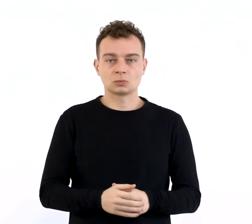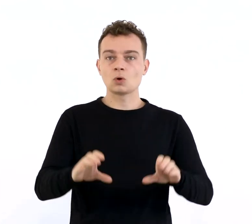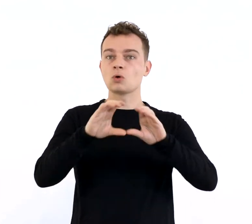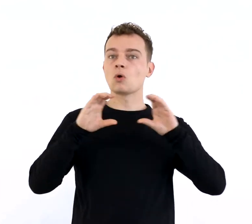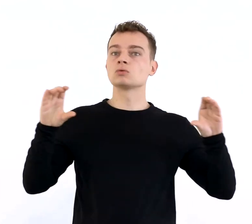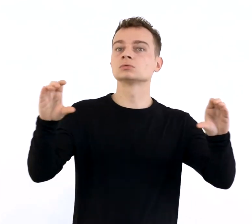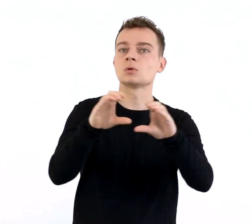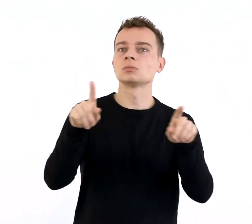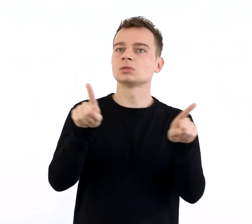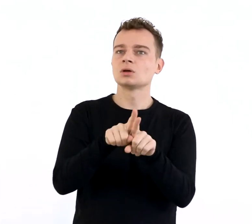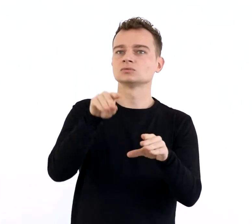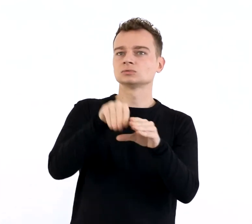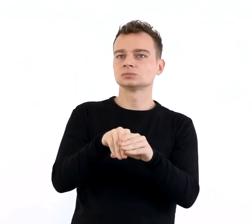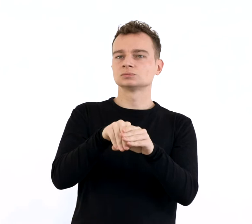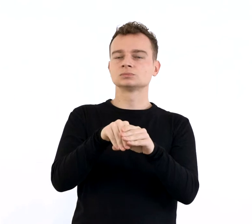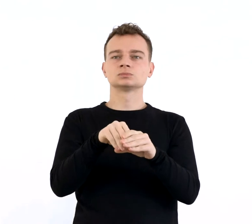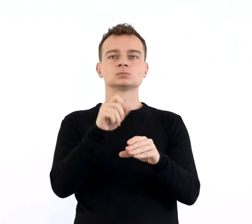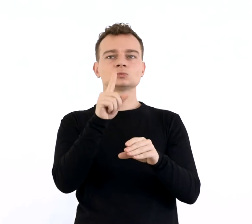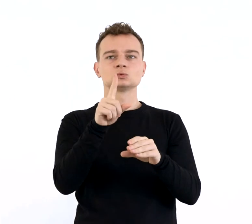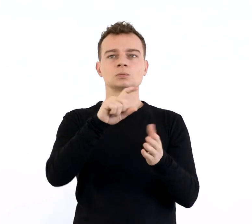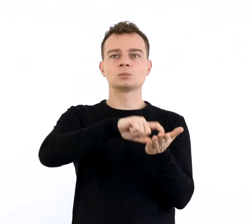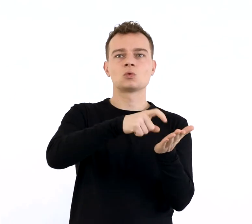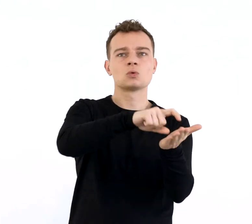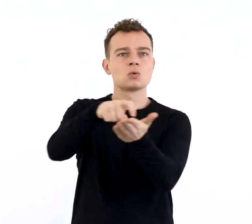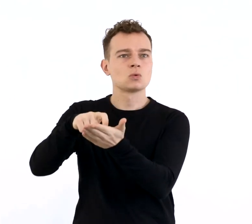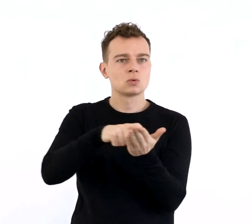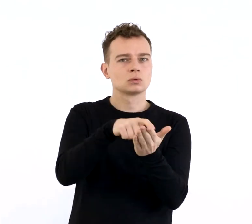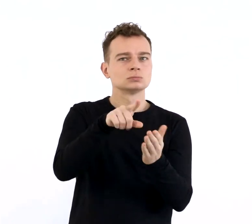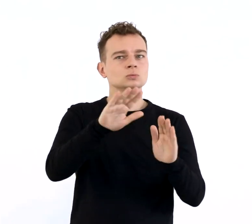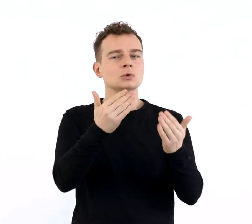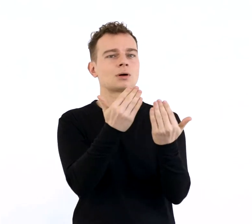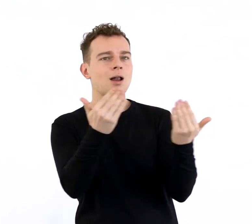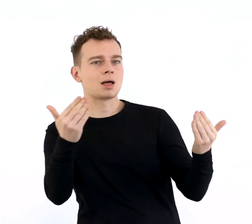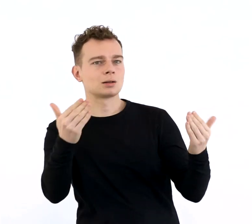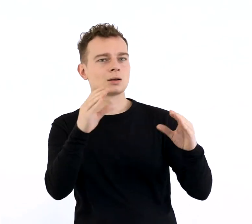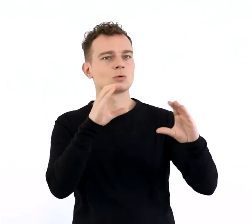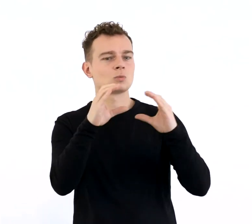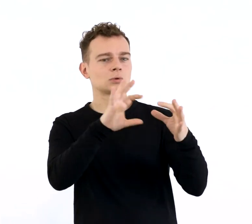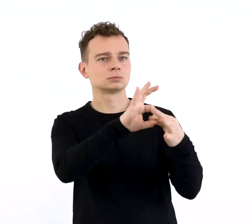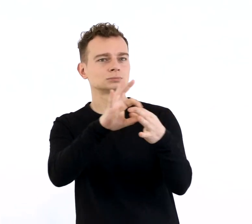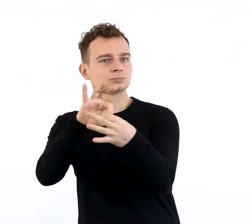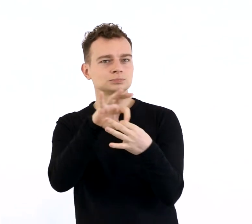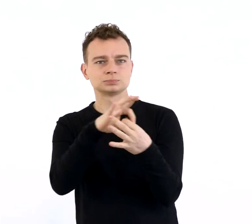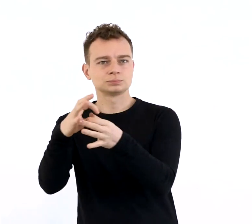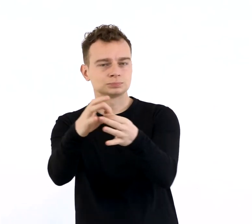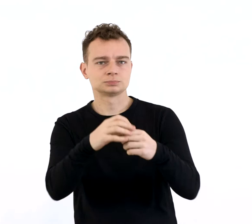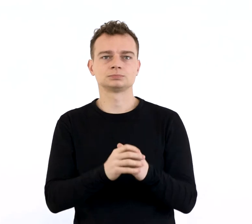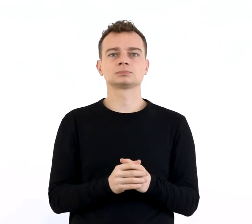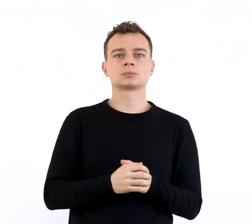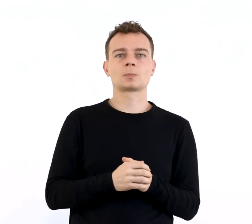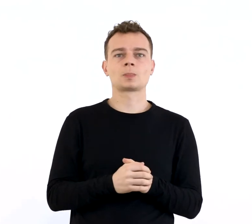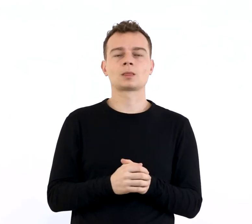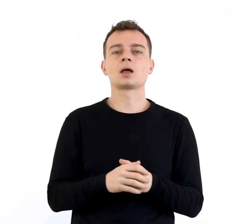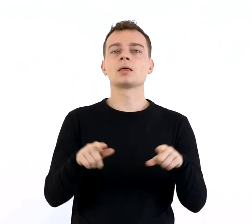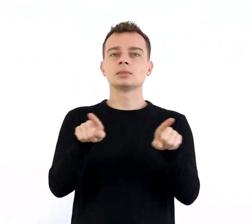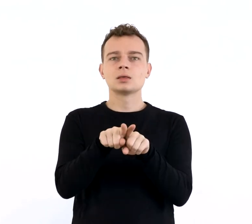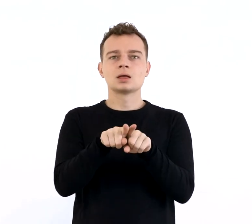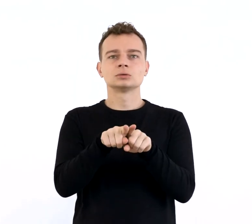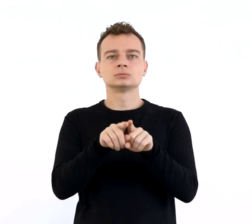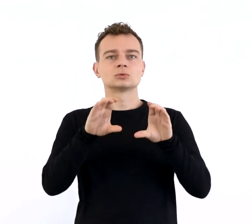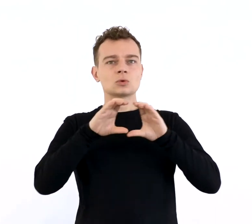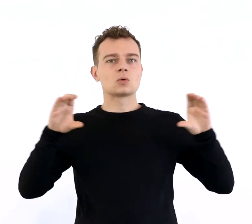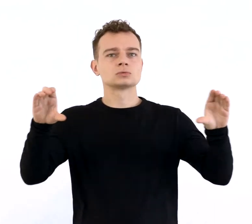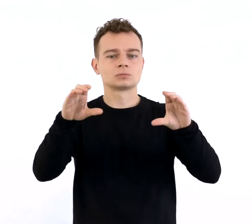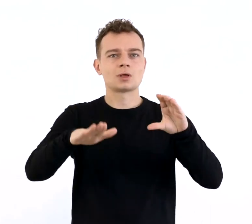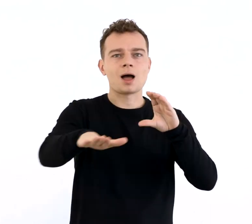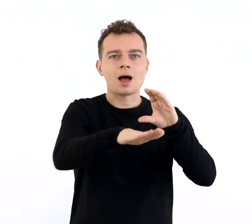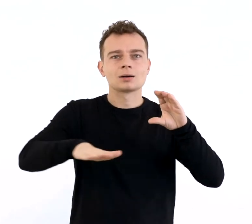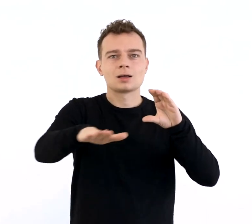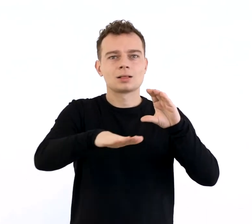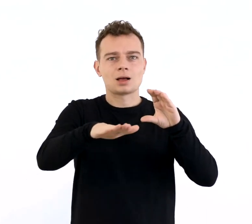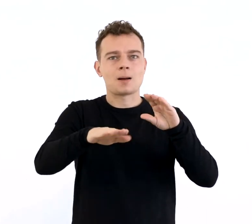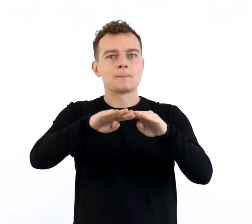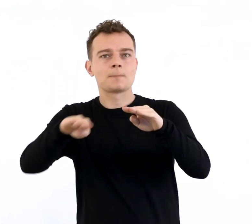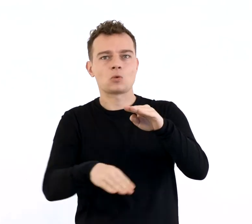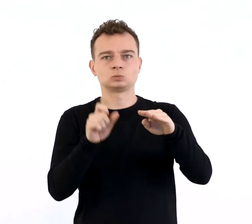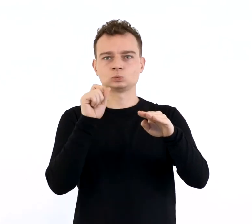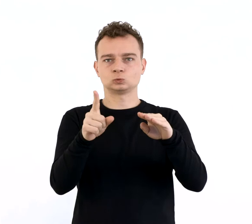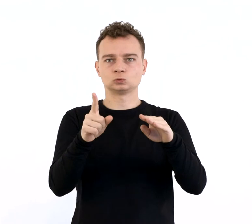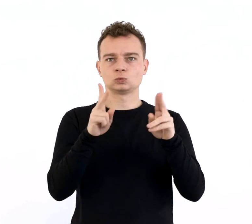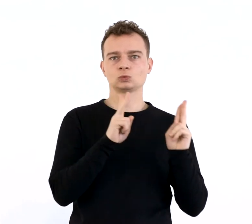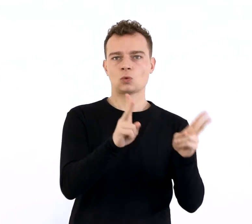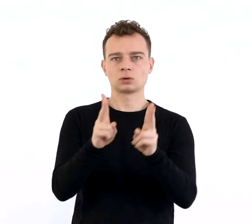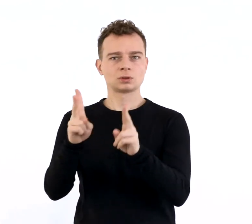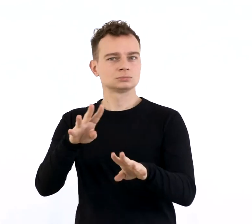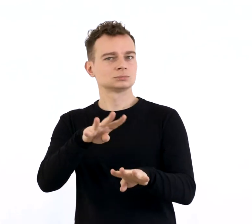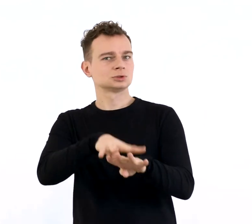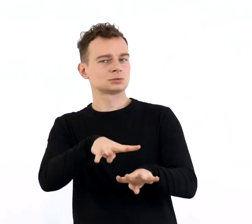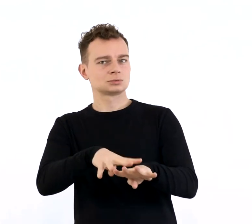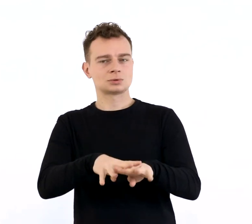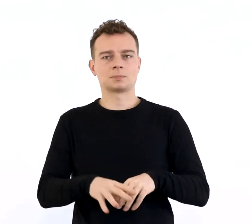z galeriami komunikacyjnymi oraz areną z systemem podziemnych korytarzy.